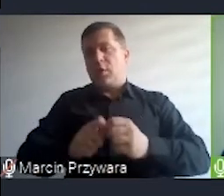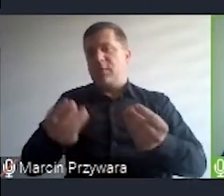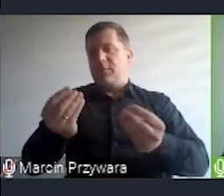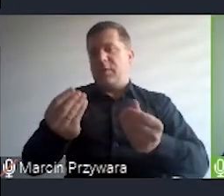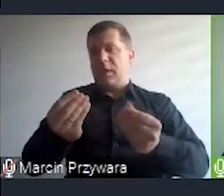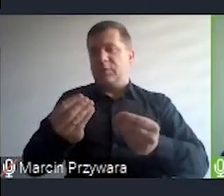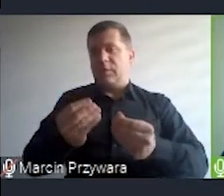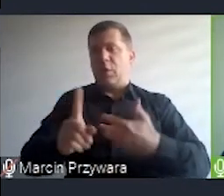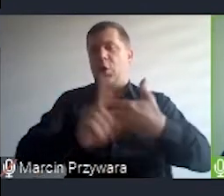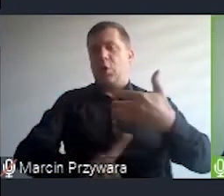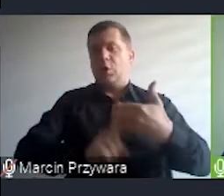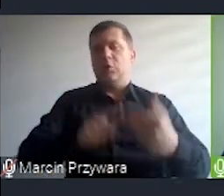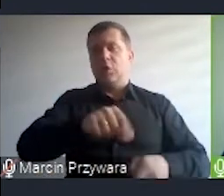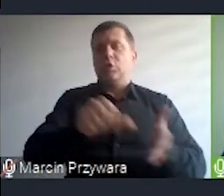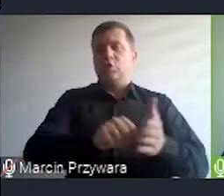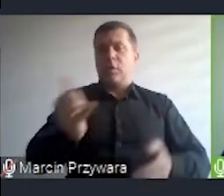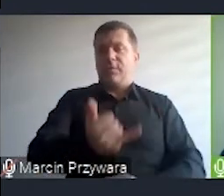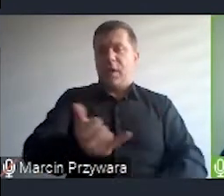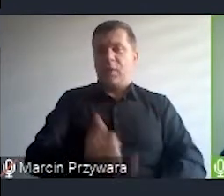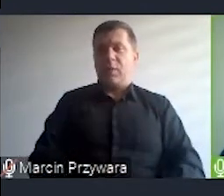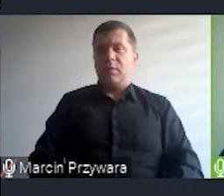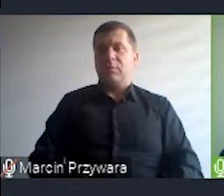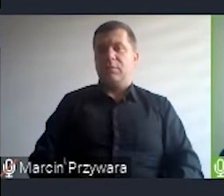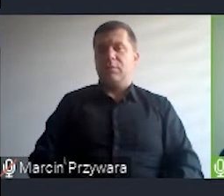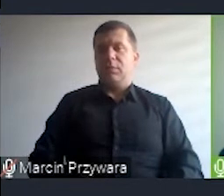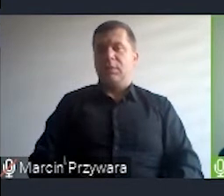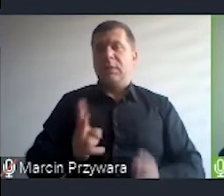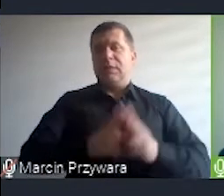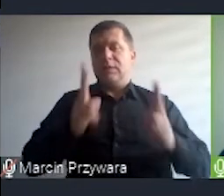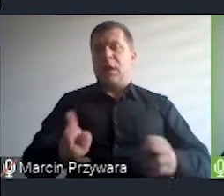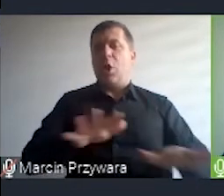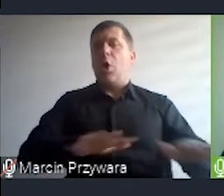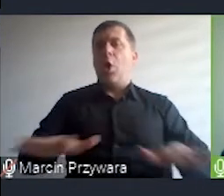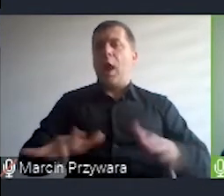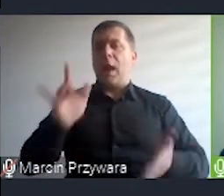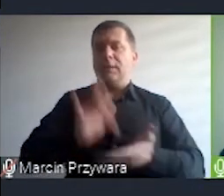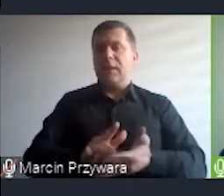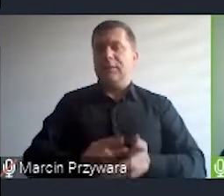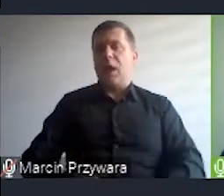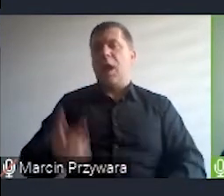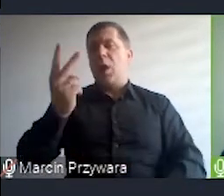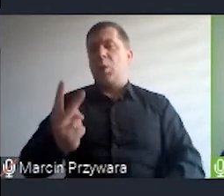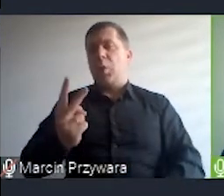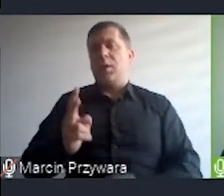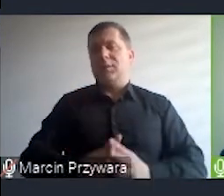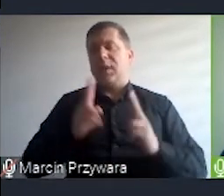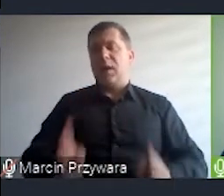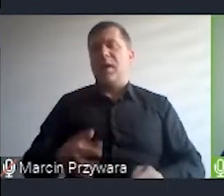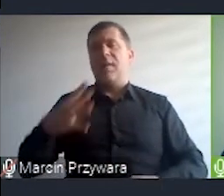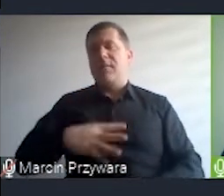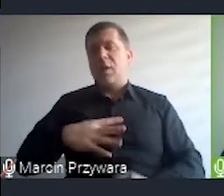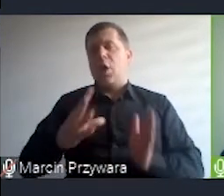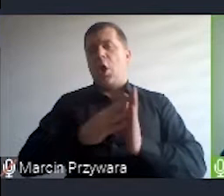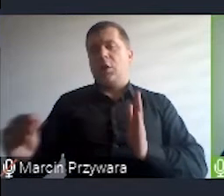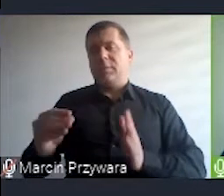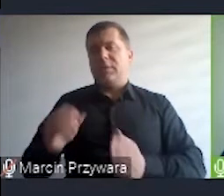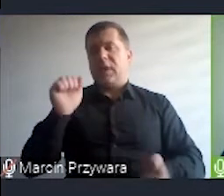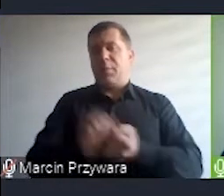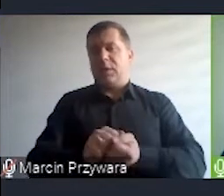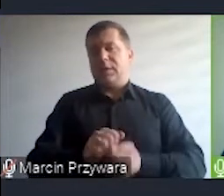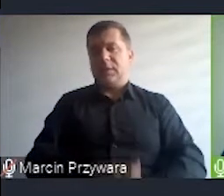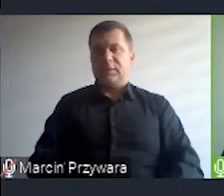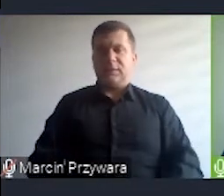i rozliczania tych środków trwałych przede wszystkim w zakresie lokalizacji, a po drugie w zakresie wartości odpisów amortyzacyjnych.